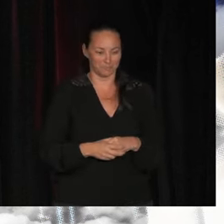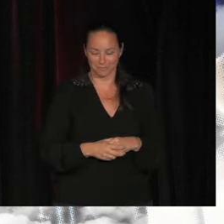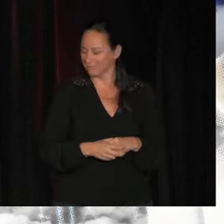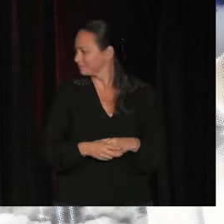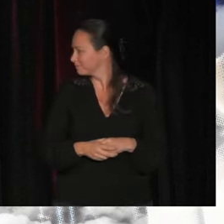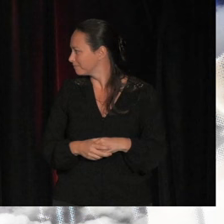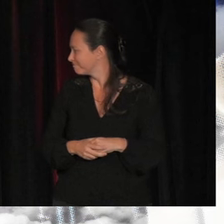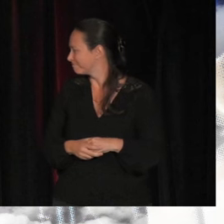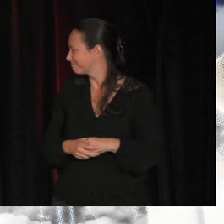Merci à elle.